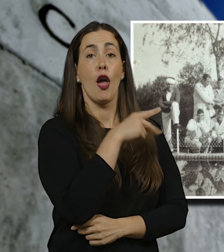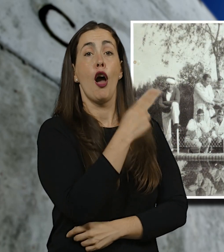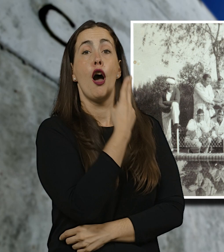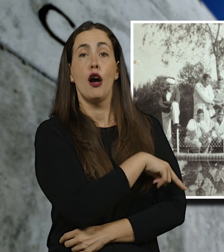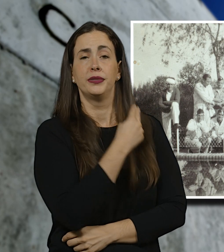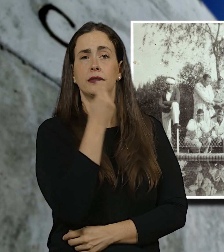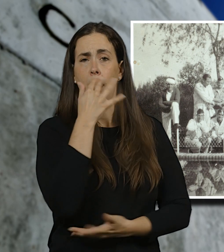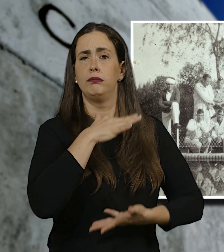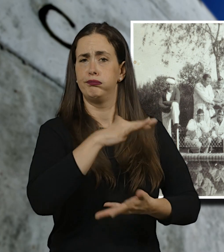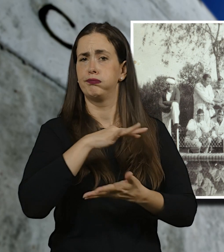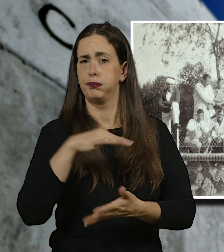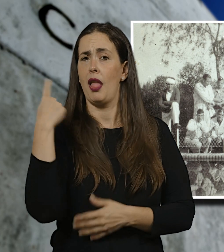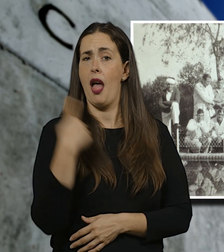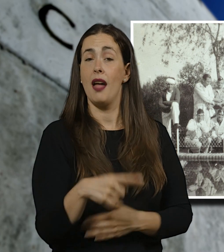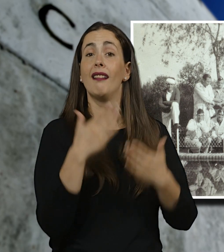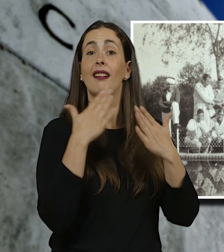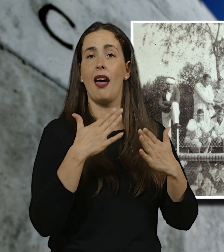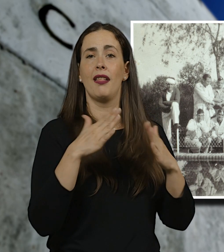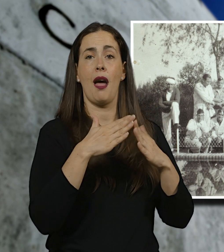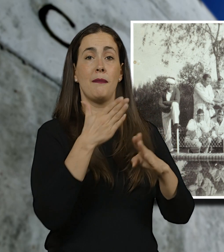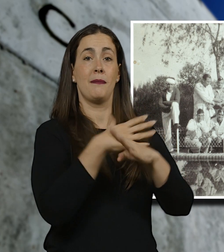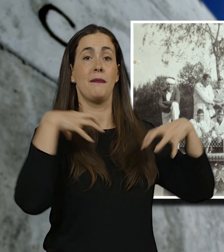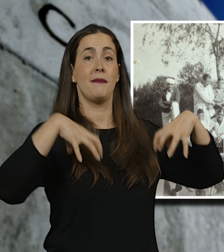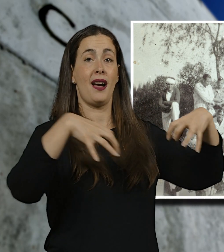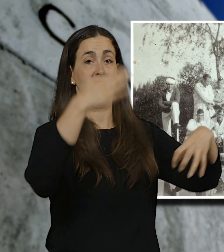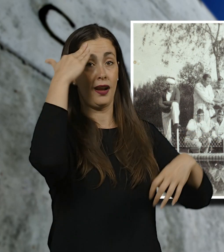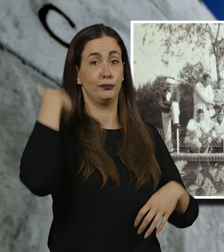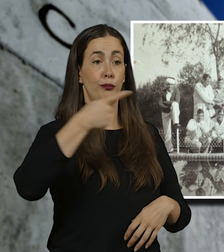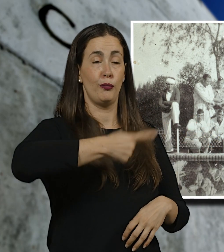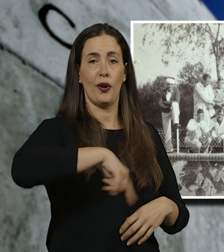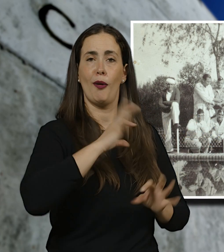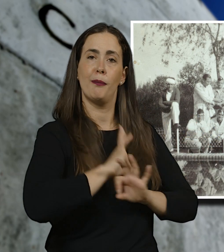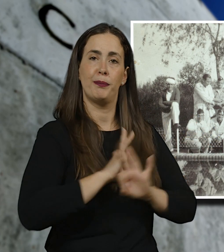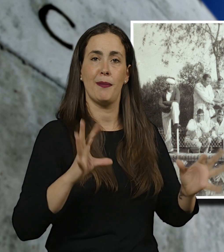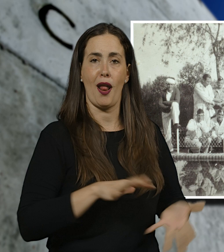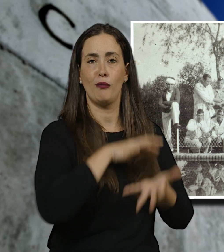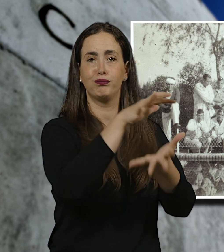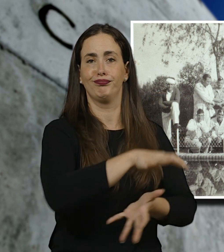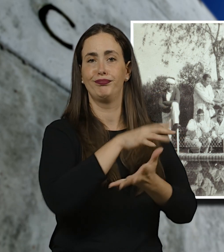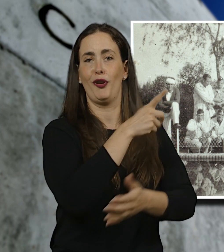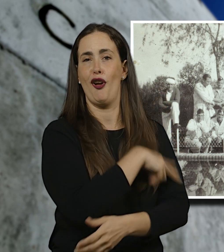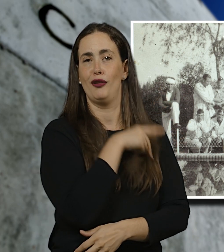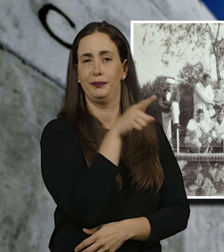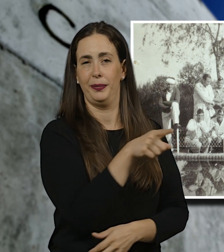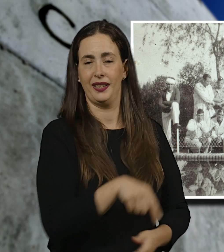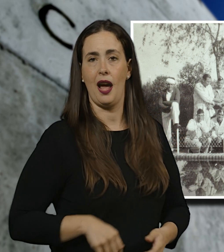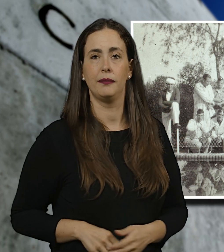L’hospital es proveïa, parcialment, d’aliments que li subministraven masies del poble.